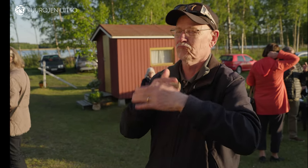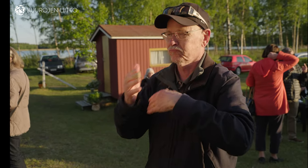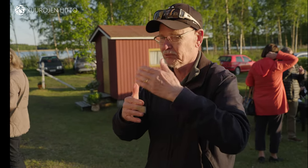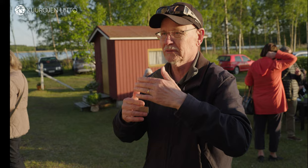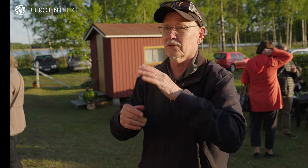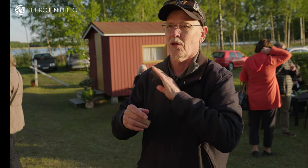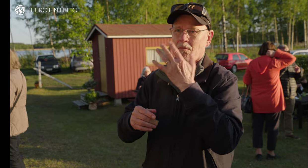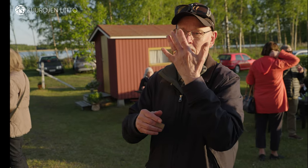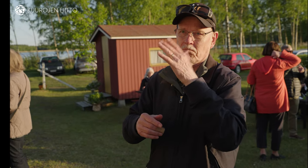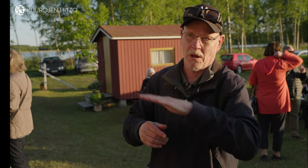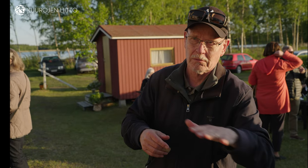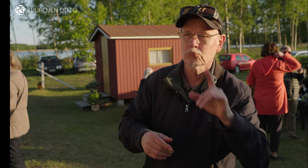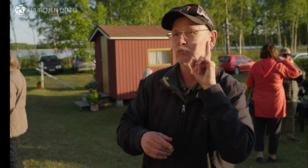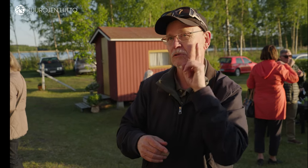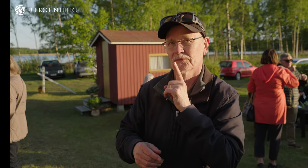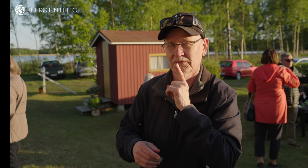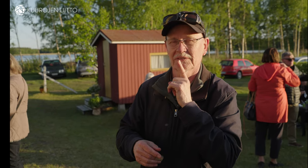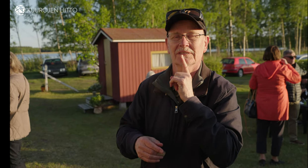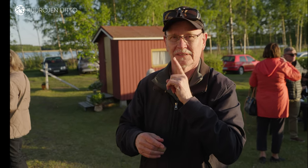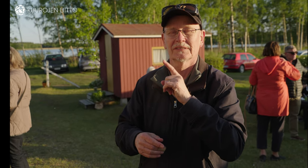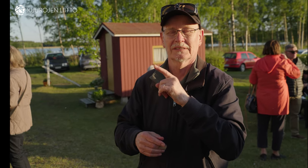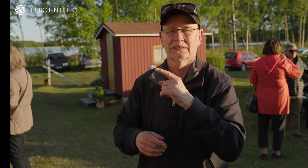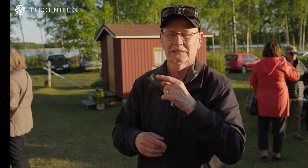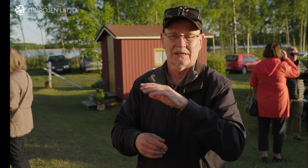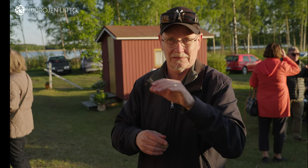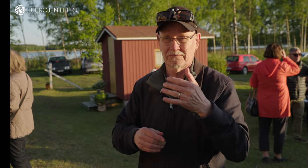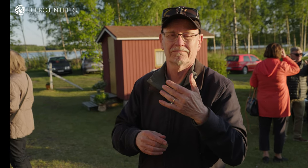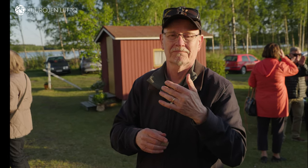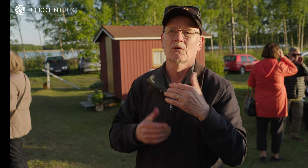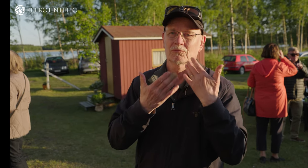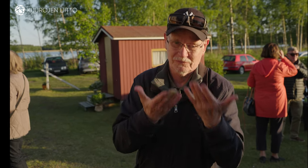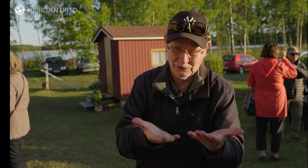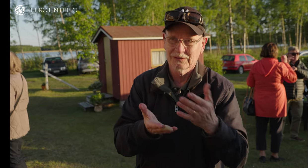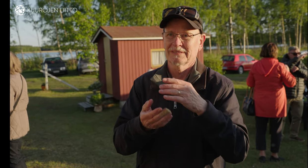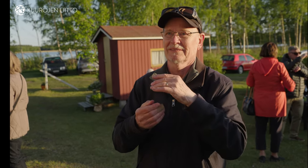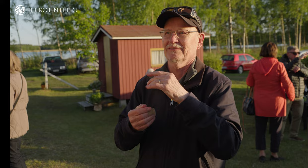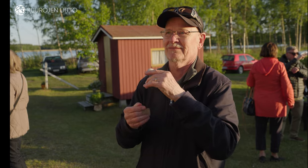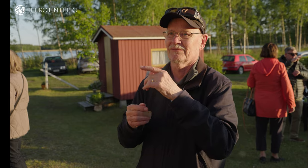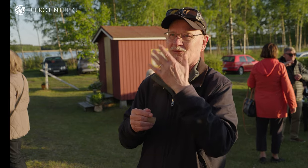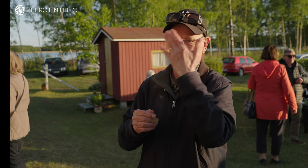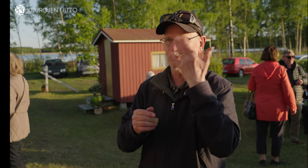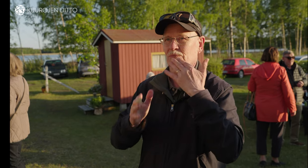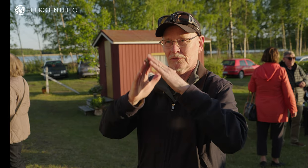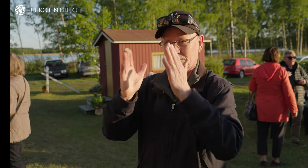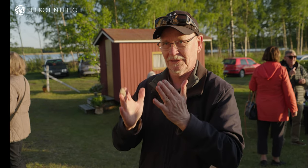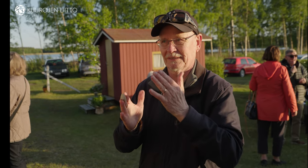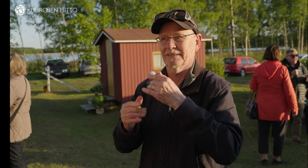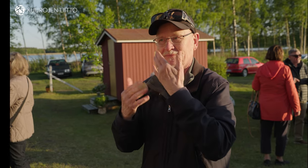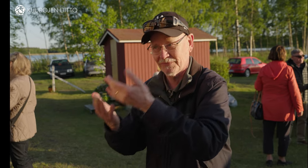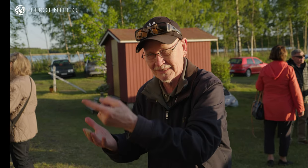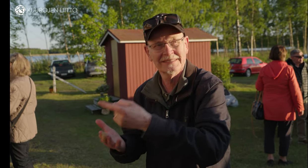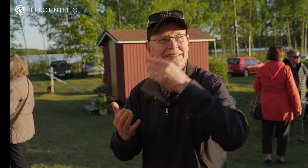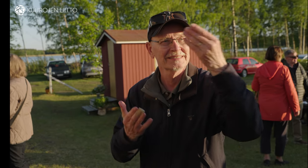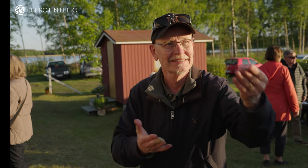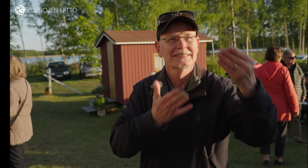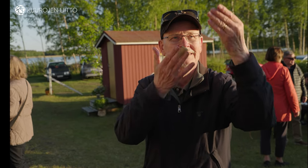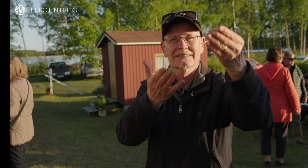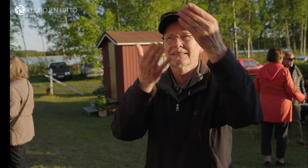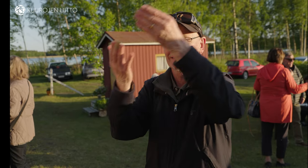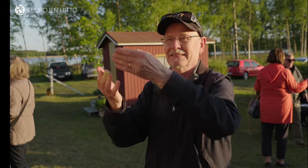Isovanhempani saivat viisi kuuroa lasta ja he antoivat jokaiselle kesämökin.